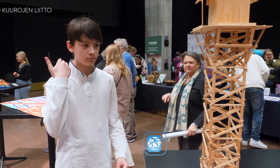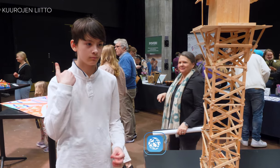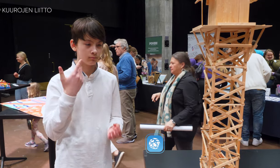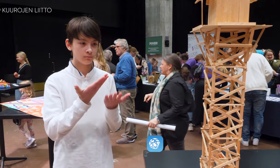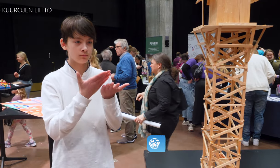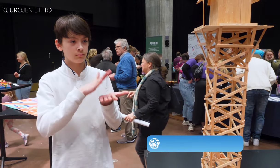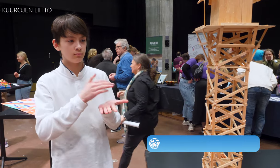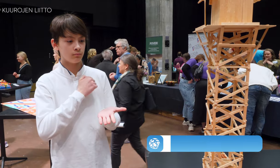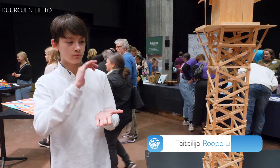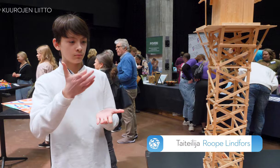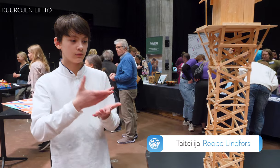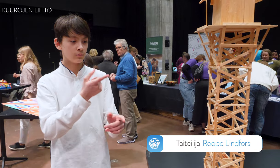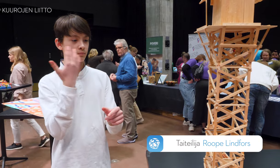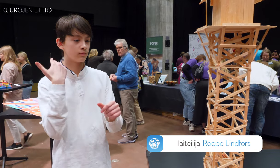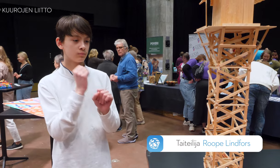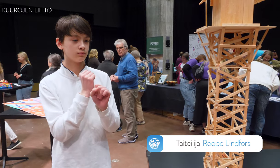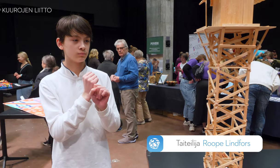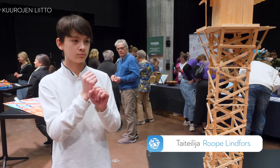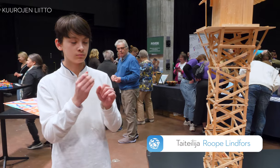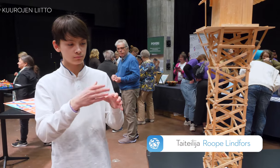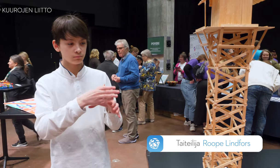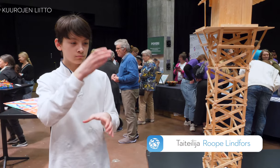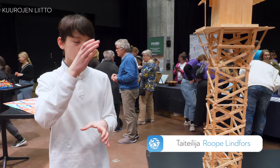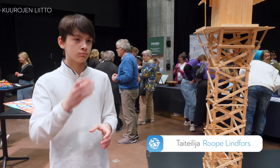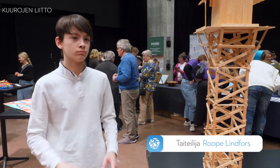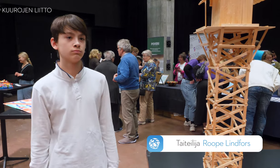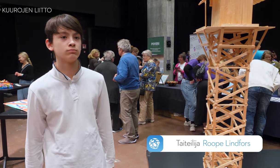Tein tämän teoksen Pitäjänmäen koulussa.